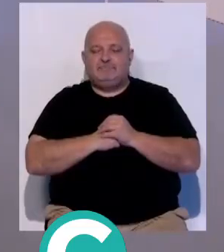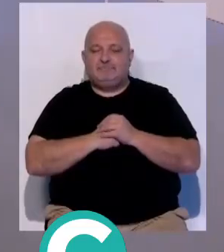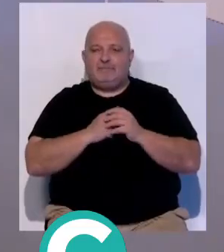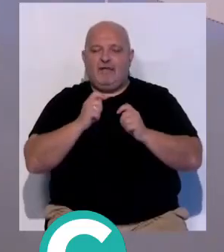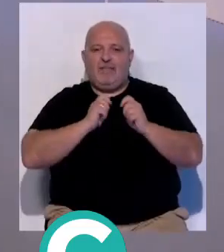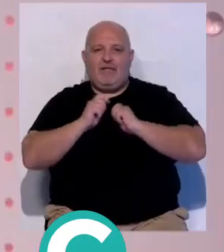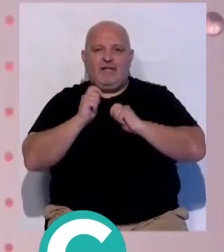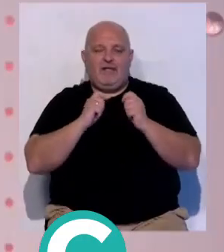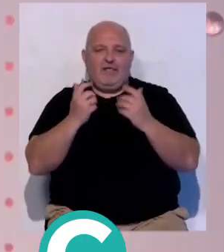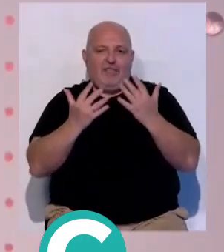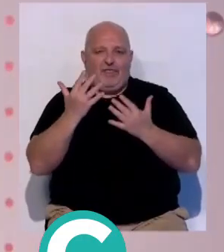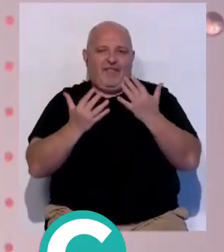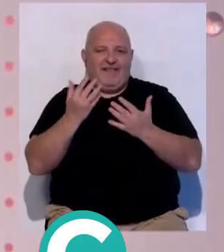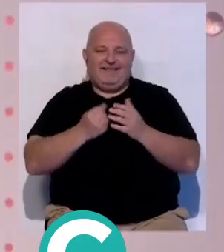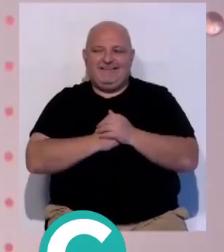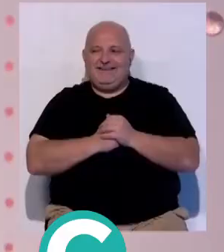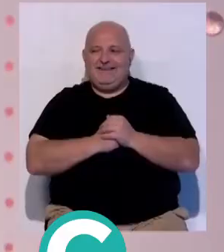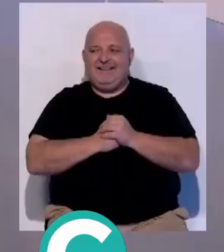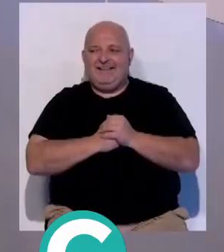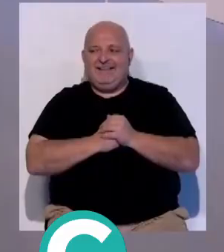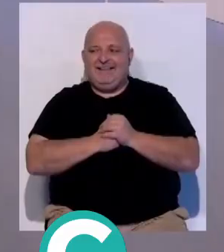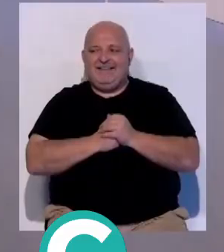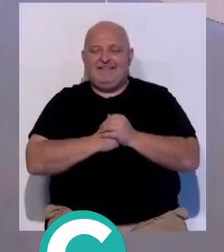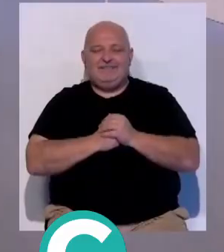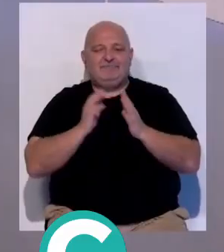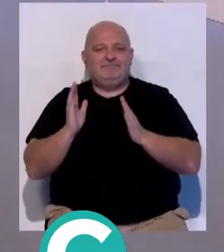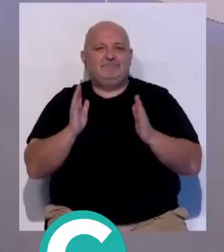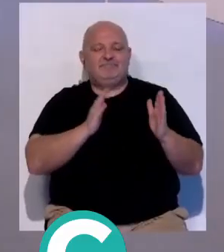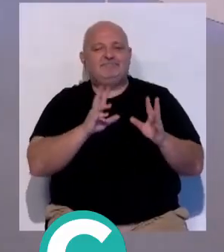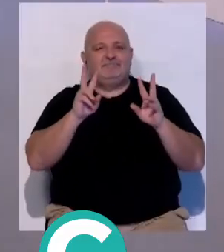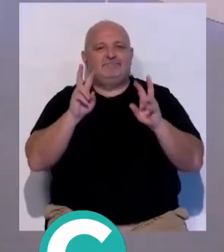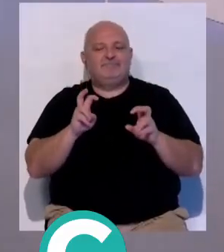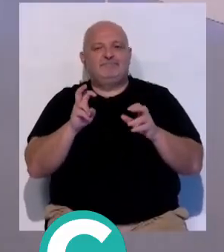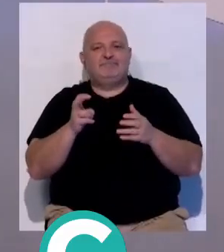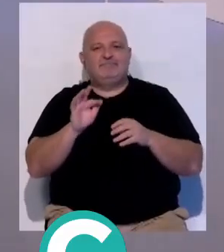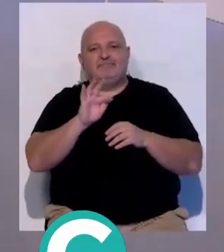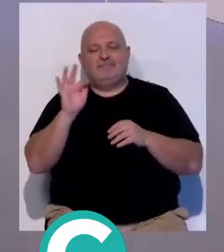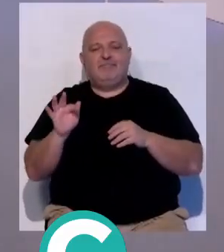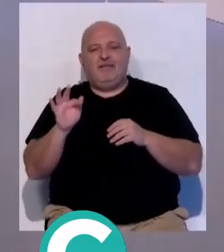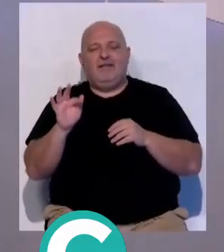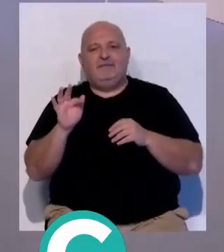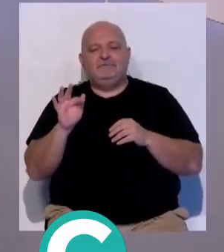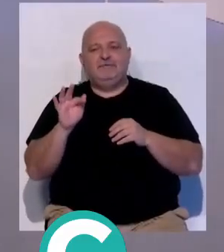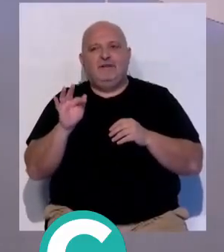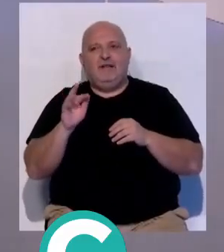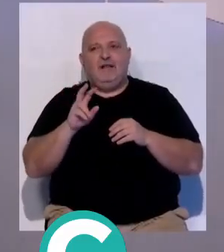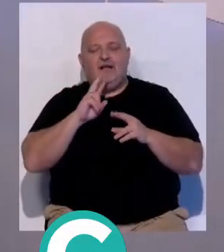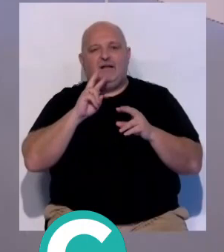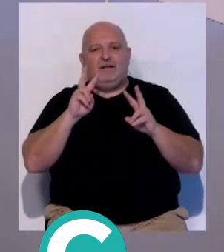bueno Y nosotros vamos a ir ya también a hablar un poquito de lo que comentaba